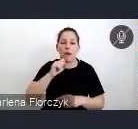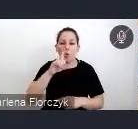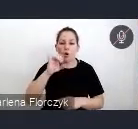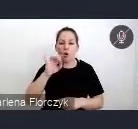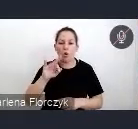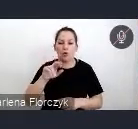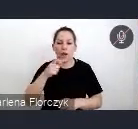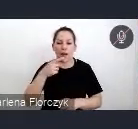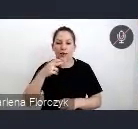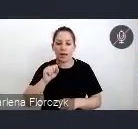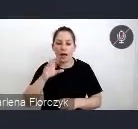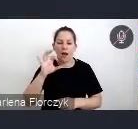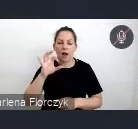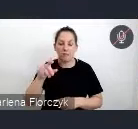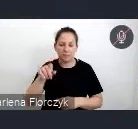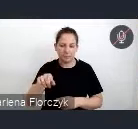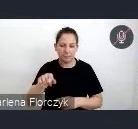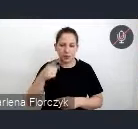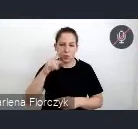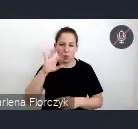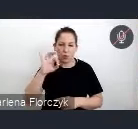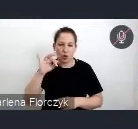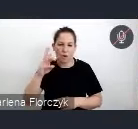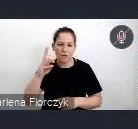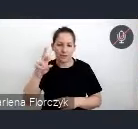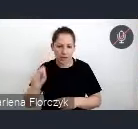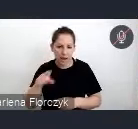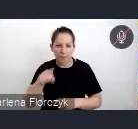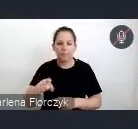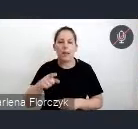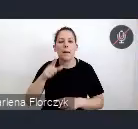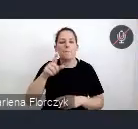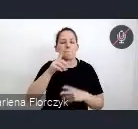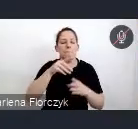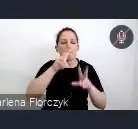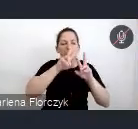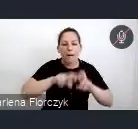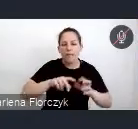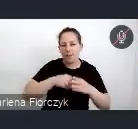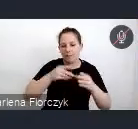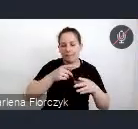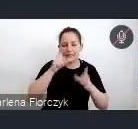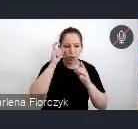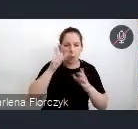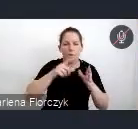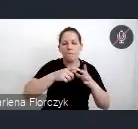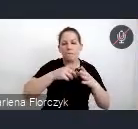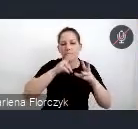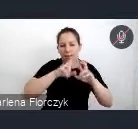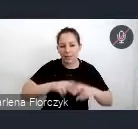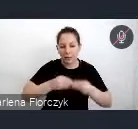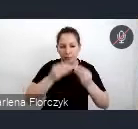z Narodowego Centrum Badań i Rozwoju w Warszawie. Może o programie.